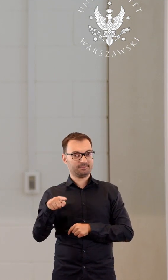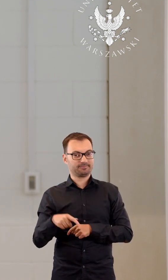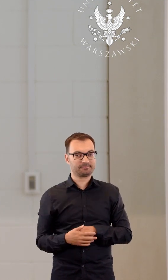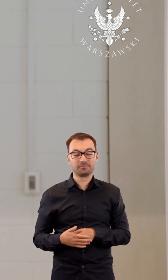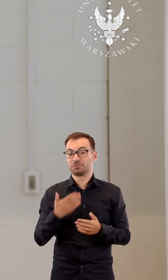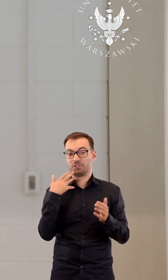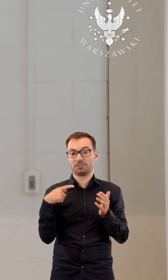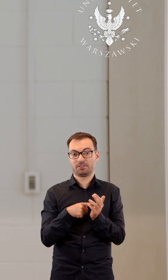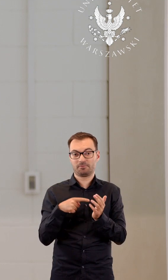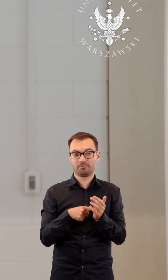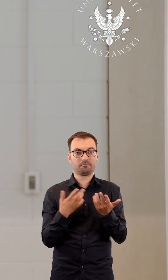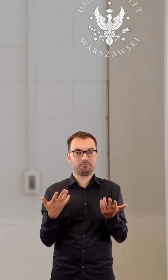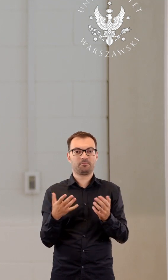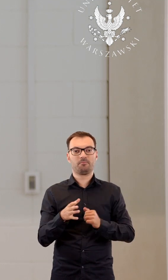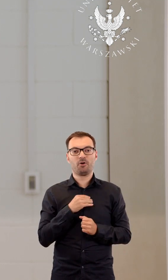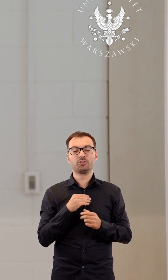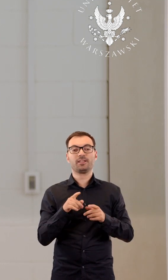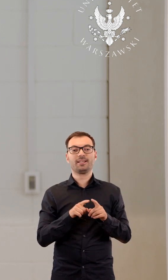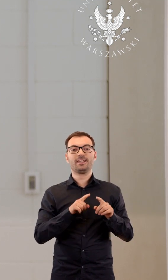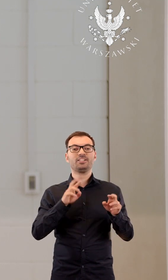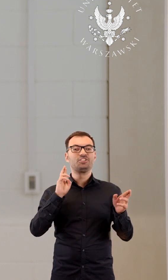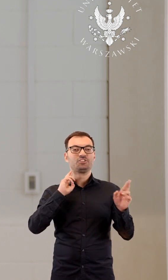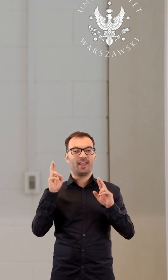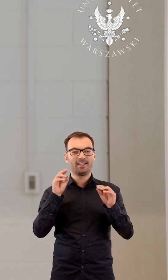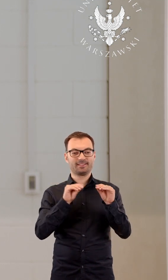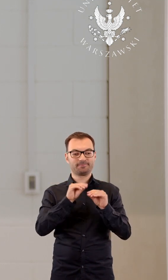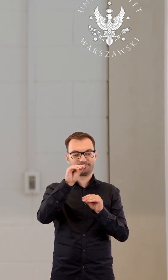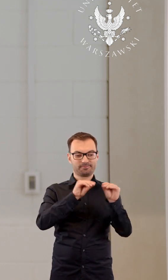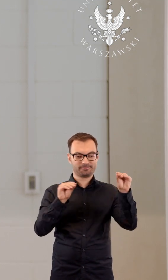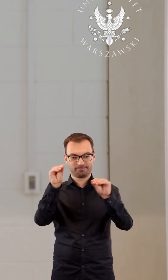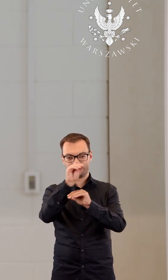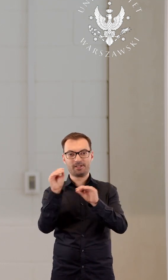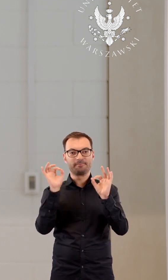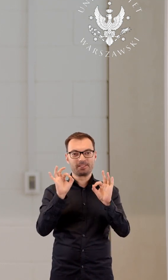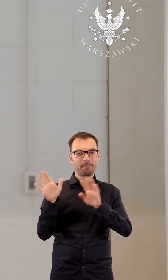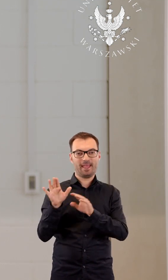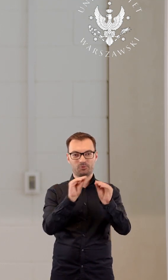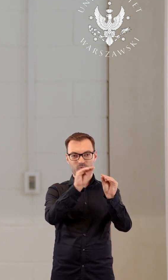dzięki którym jest możliwość przesuwania symboli dźwięków i ustawiania ich w odpowiedniej pozycji